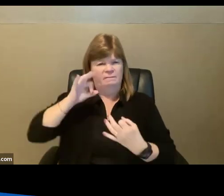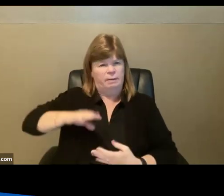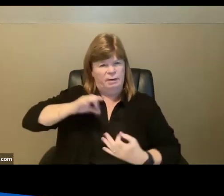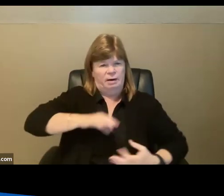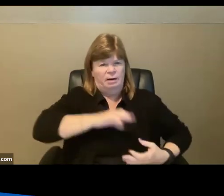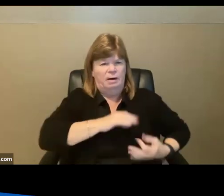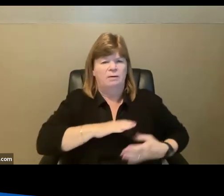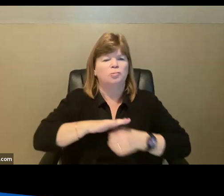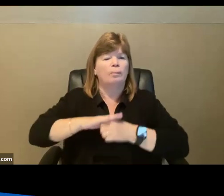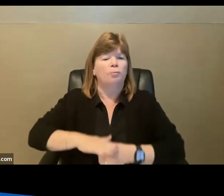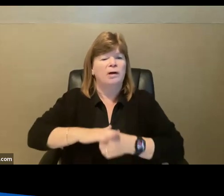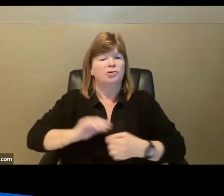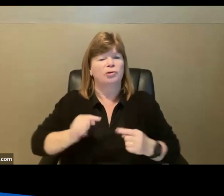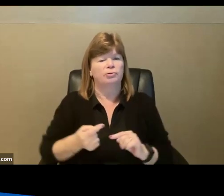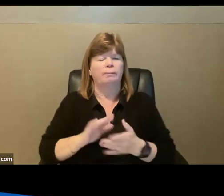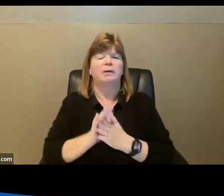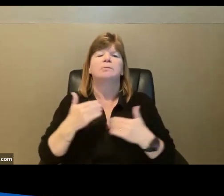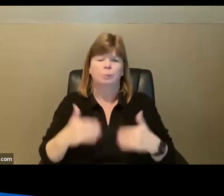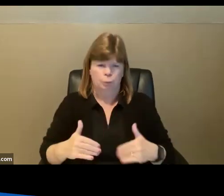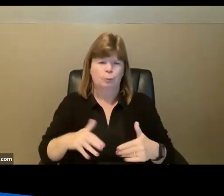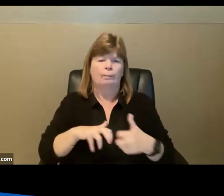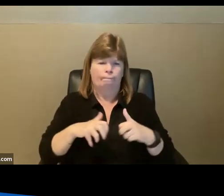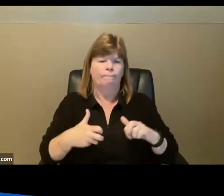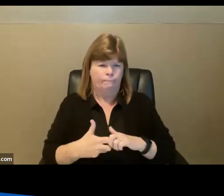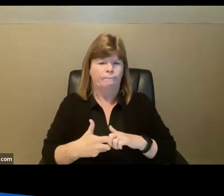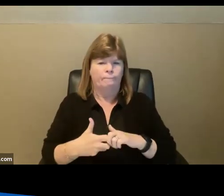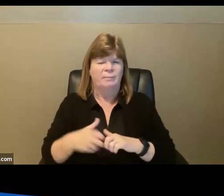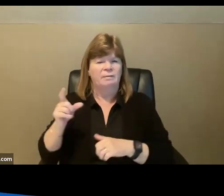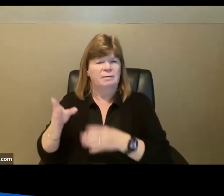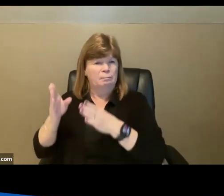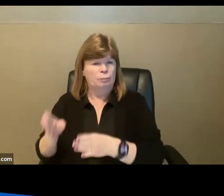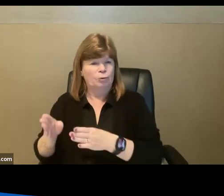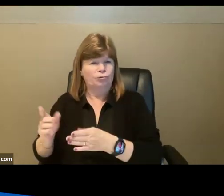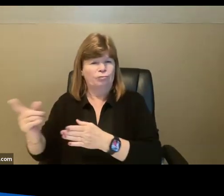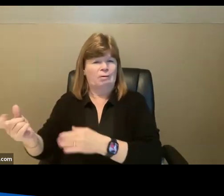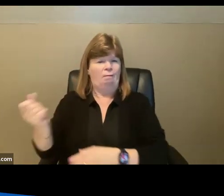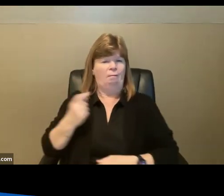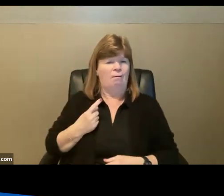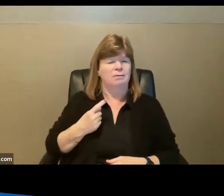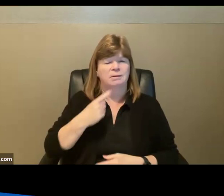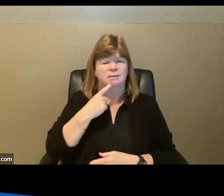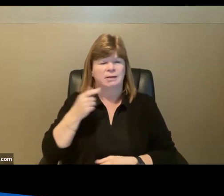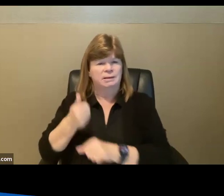La lesión por presión se convierte en un problema importante. Esta persona que escribe dice que tiene una lesión por presión crónica que no cicatriza